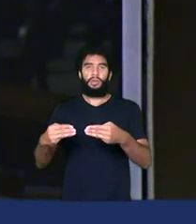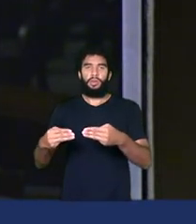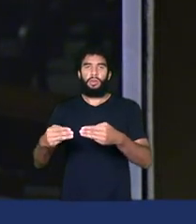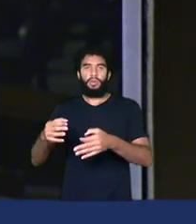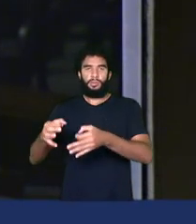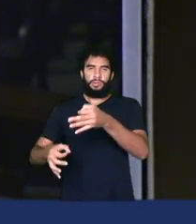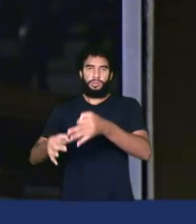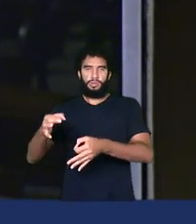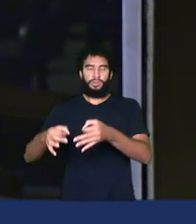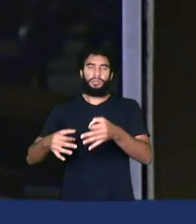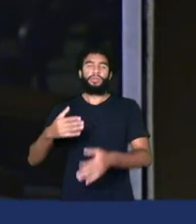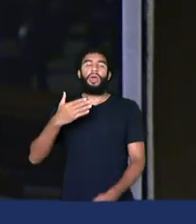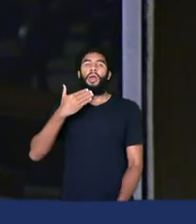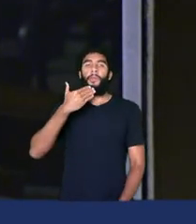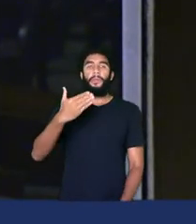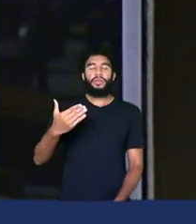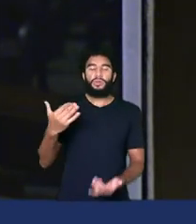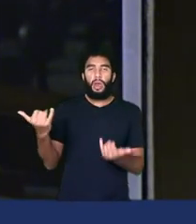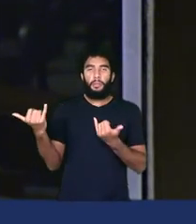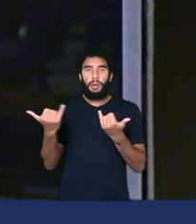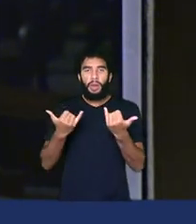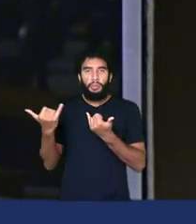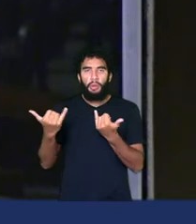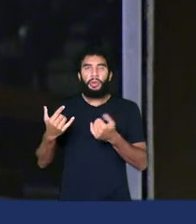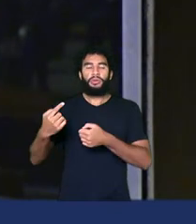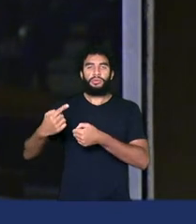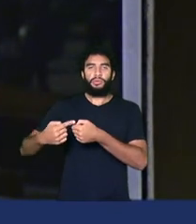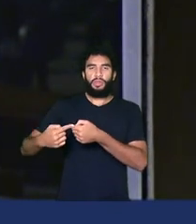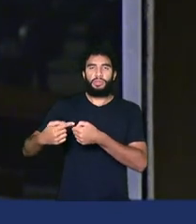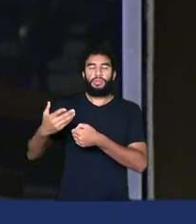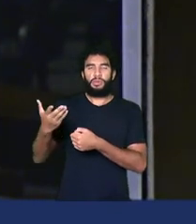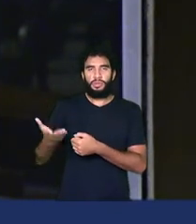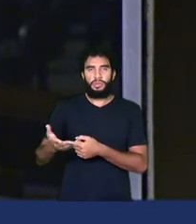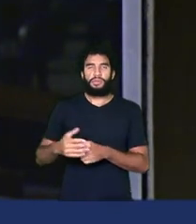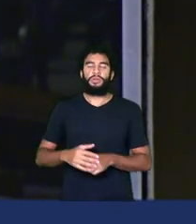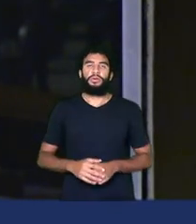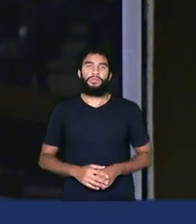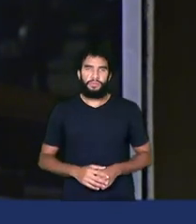MINISTÉRIO DA JUSTIÇA EXIGIU ALGUNS, ALGUMAS INFORMAÇÕES NA CIDADE DO RIO DE JANEIRO E ISSO ESTÁ CAUSANDO UM